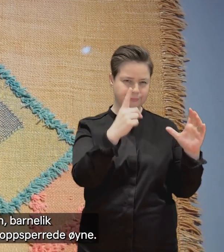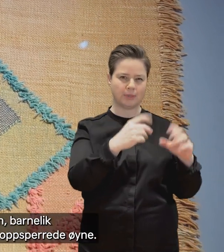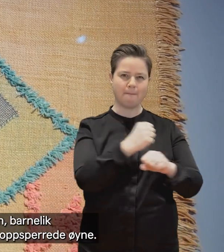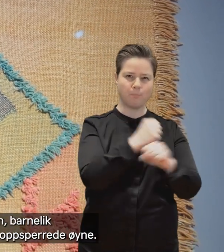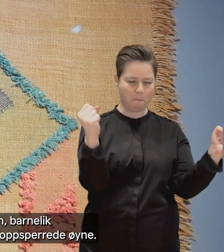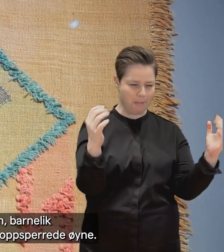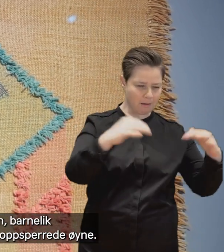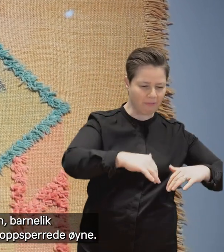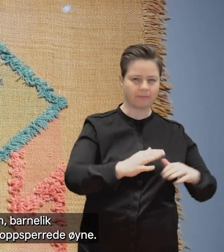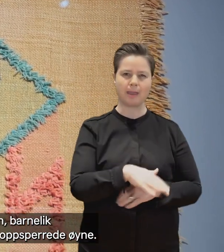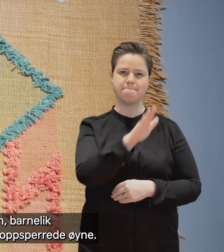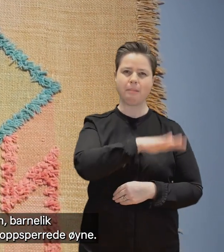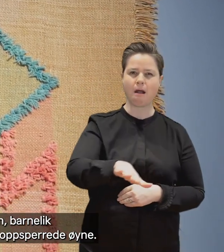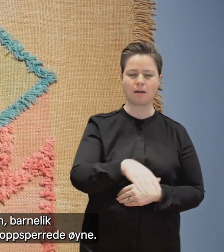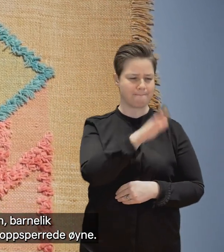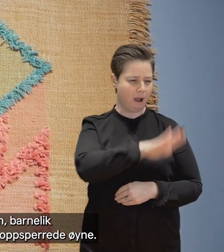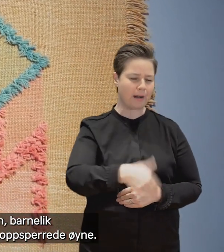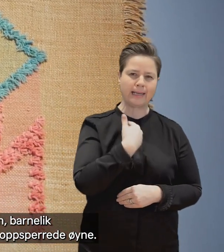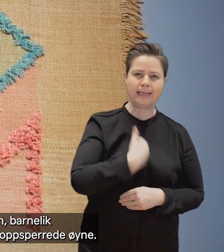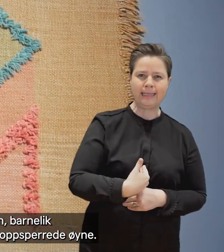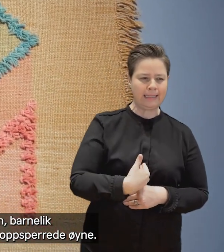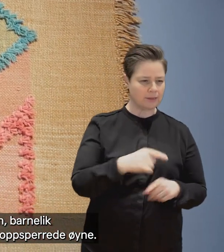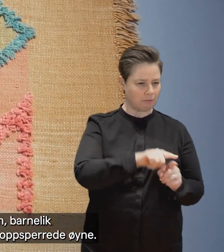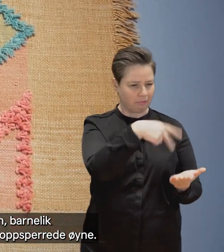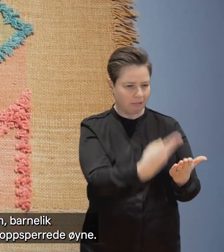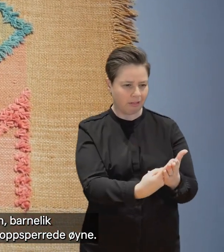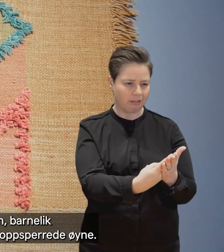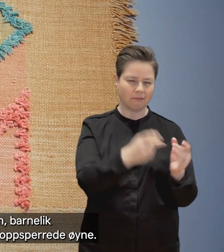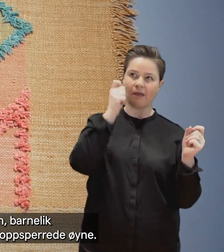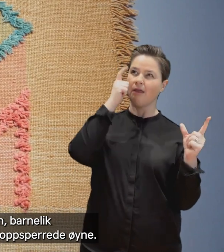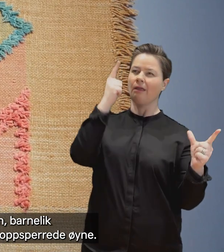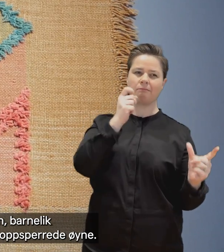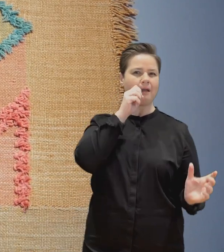med små barn, barnelik med åpne munner og oppsperrede øyne.